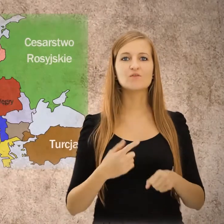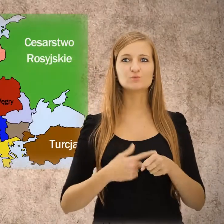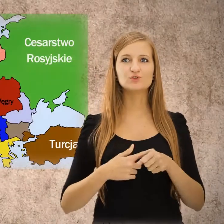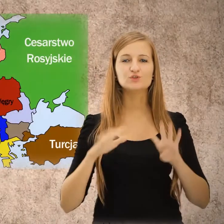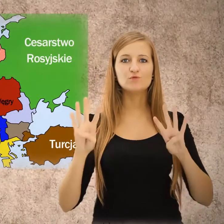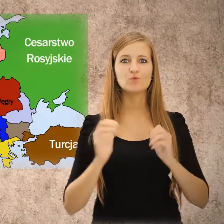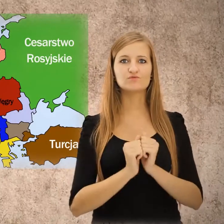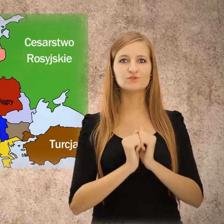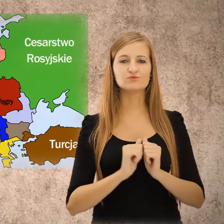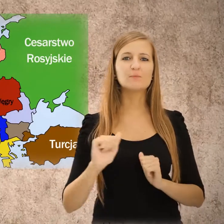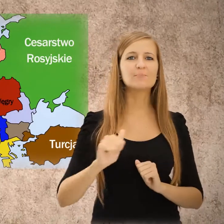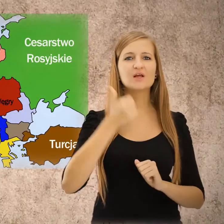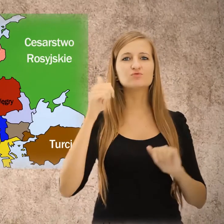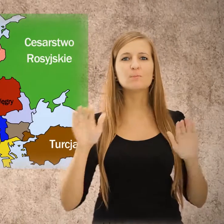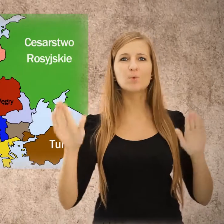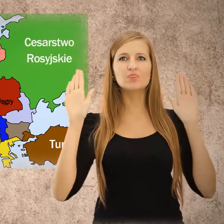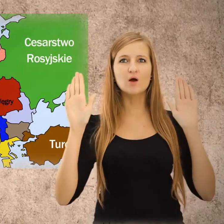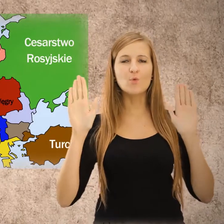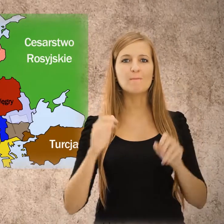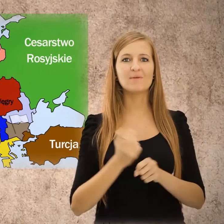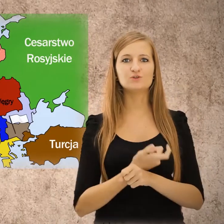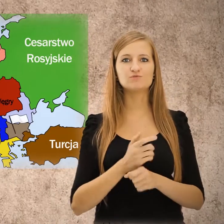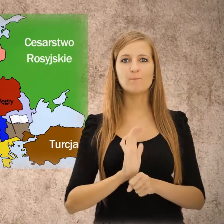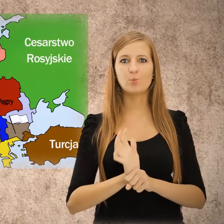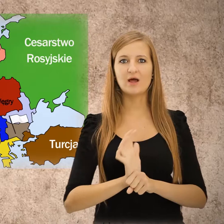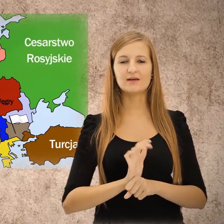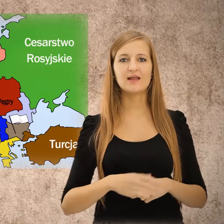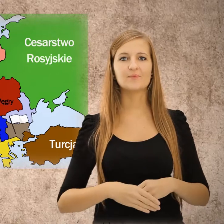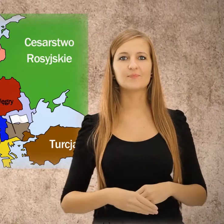Pierwsza poddała się Bułgaria – 29 września,